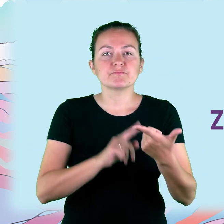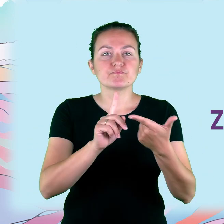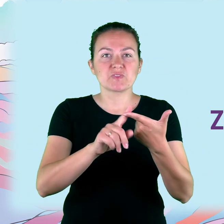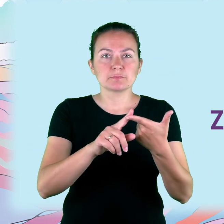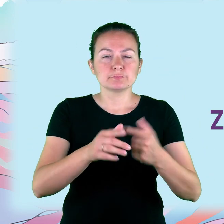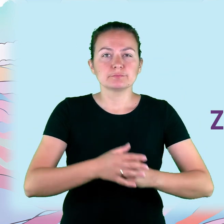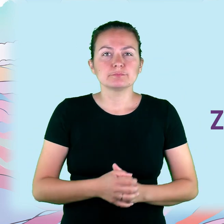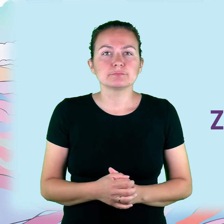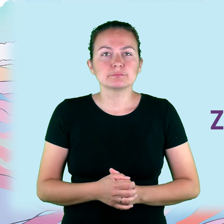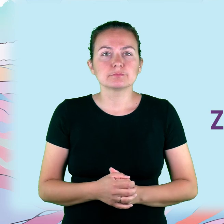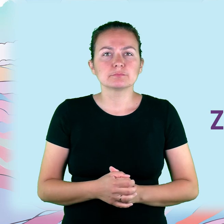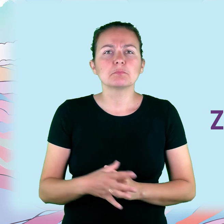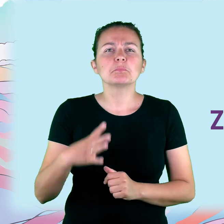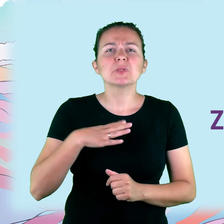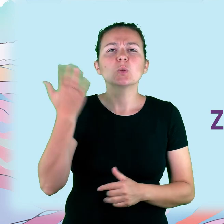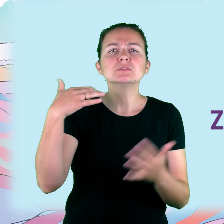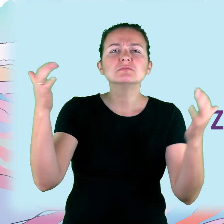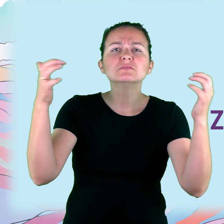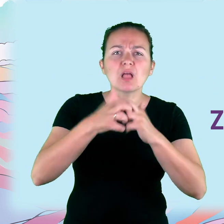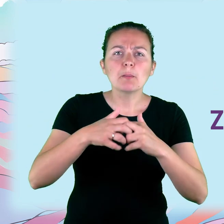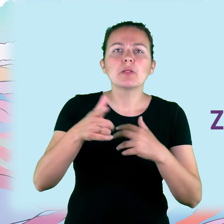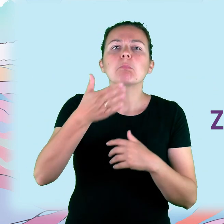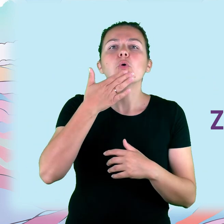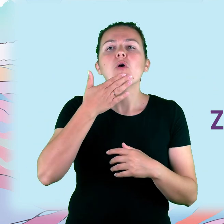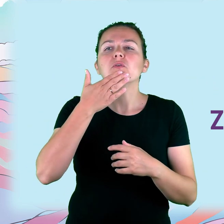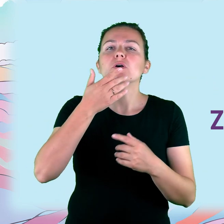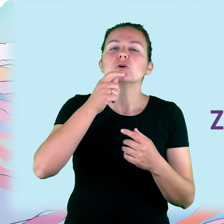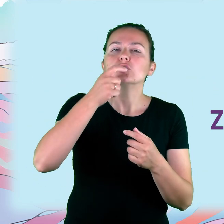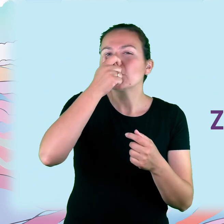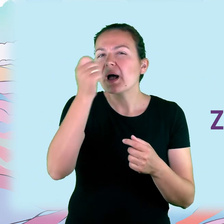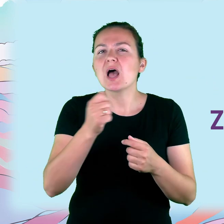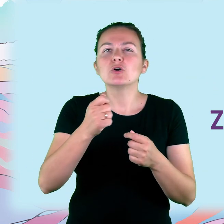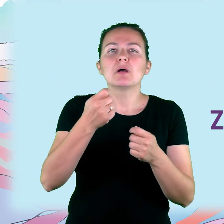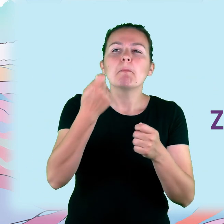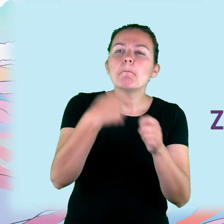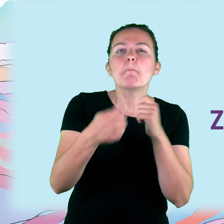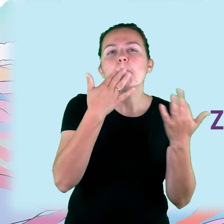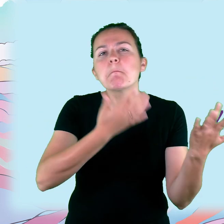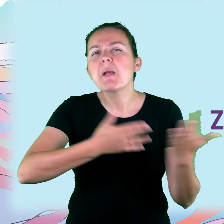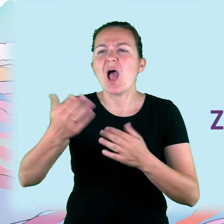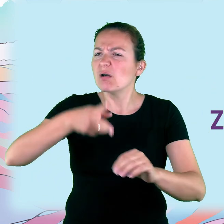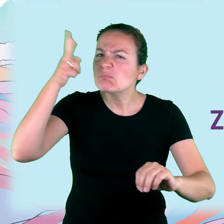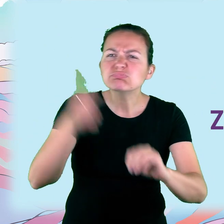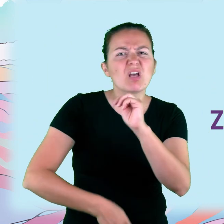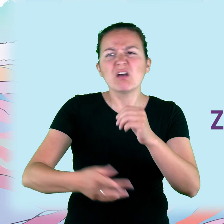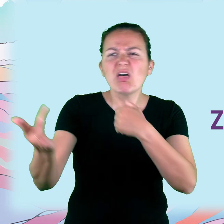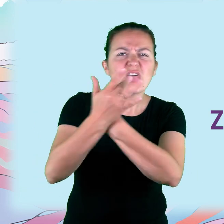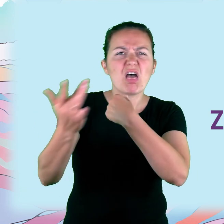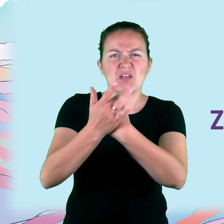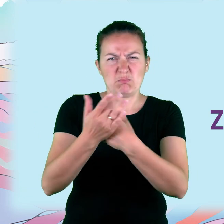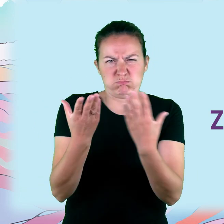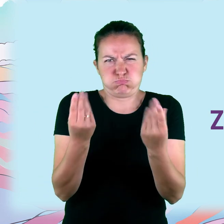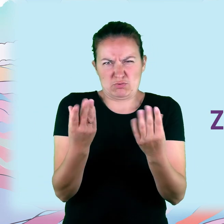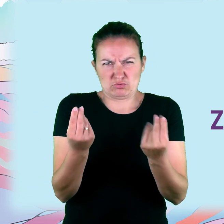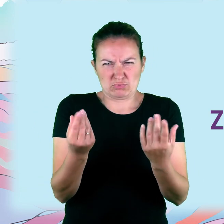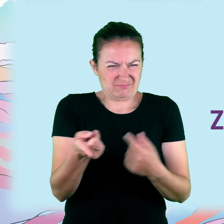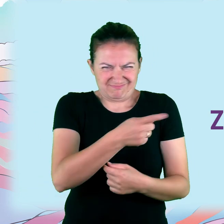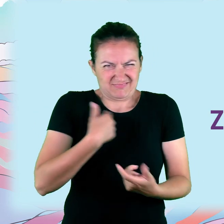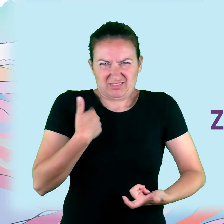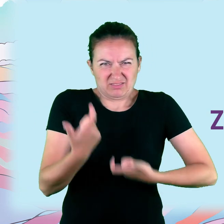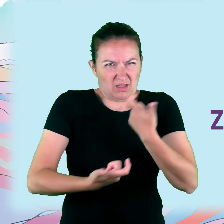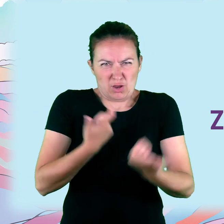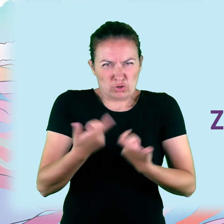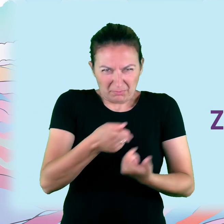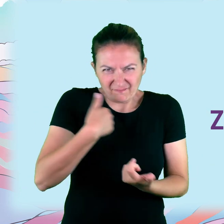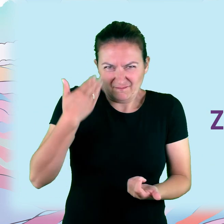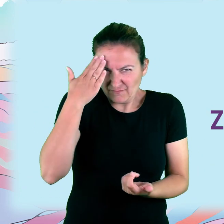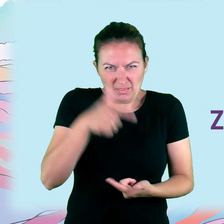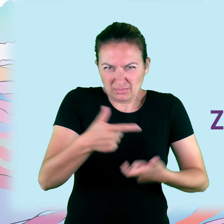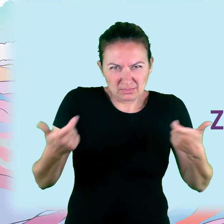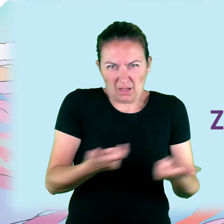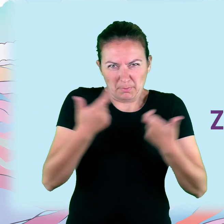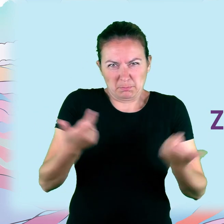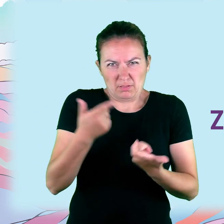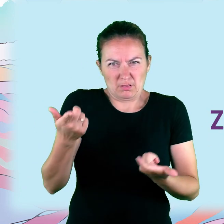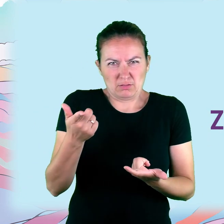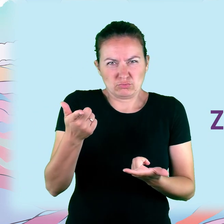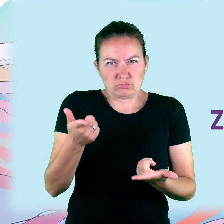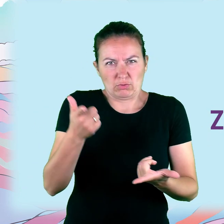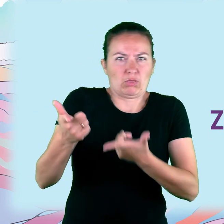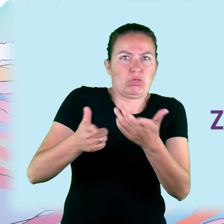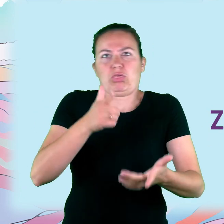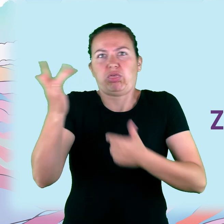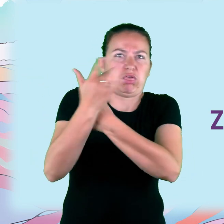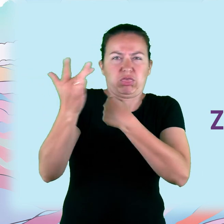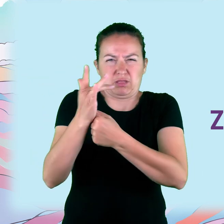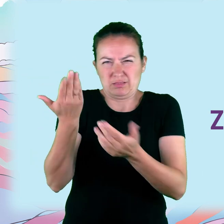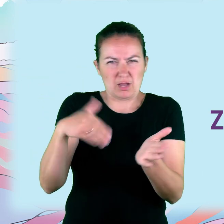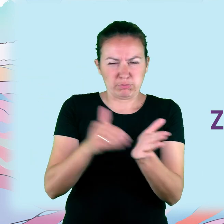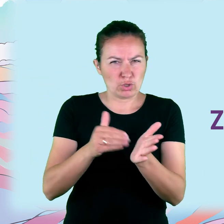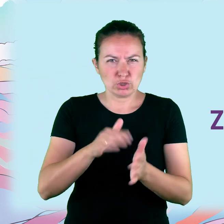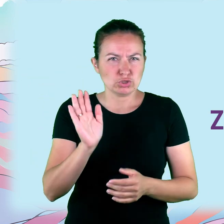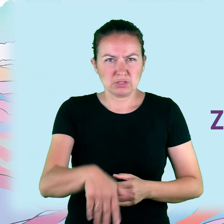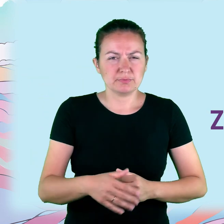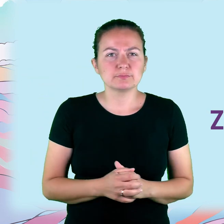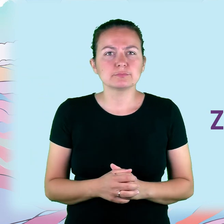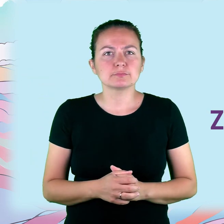2. Po co na zebraniu kazałaś przestać palić śmieci? Przecież tu nikt tego nie robi. Wiemy, że to niebezpieczne. Walczysz z wiatrakami, Martyno.